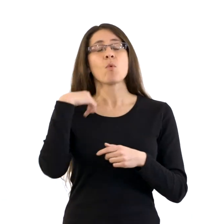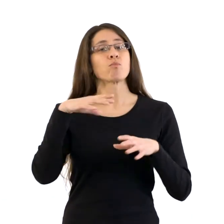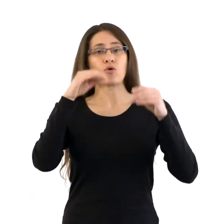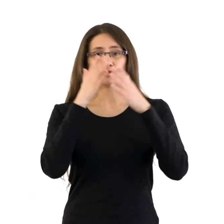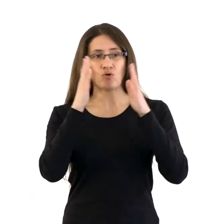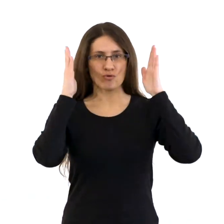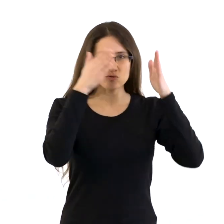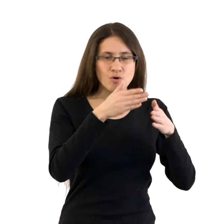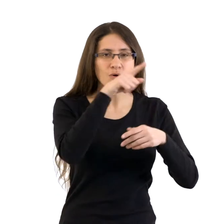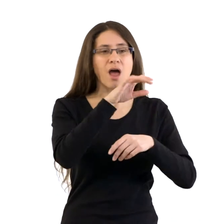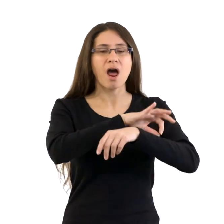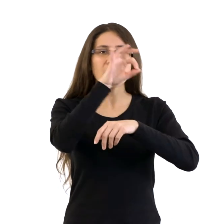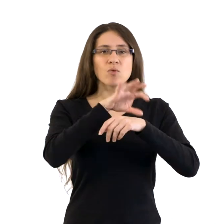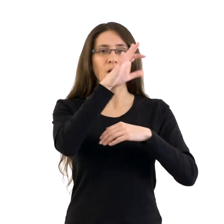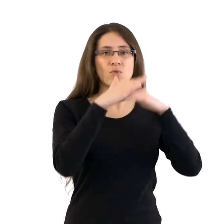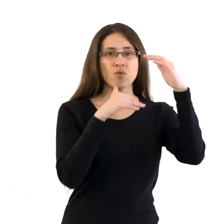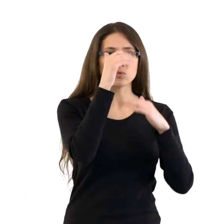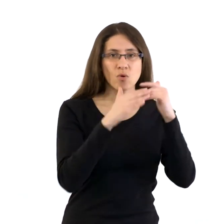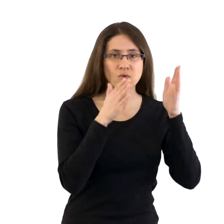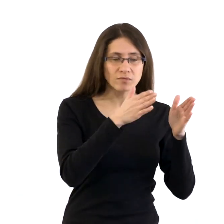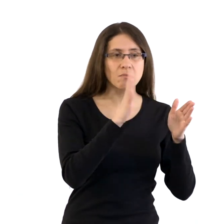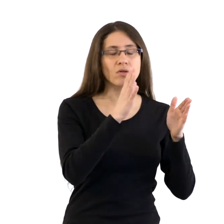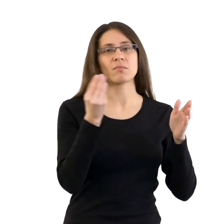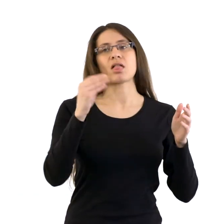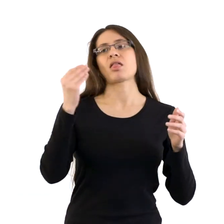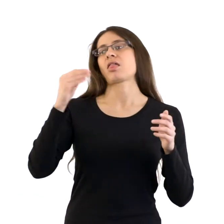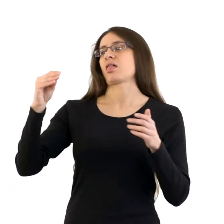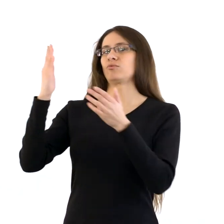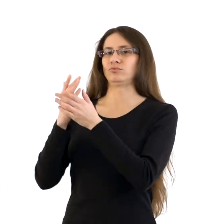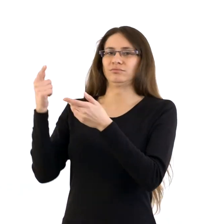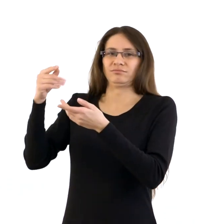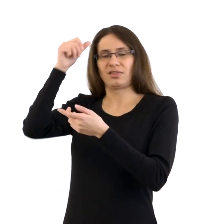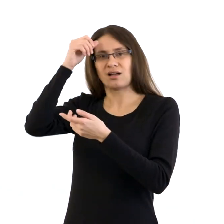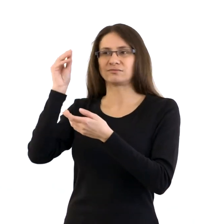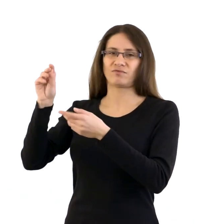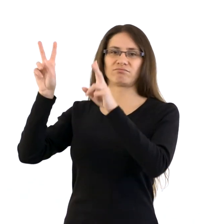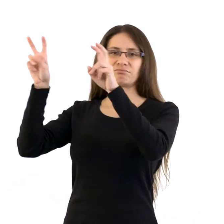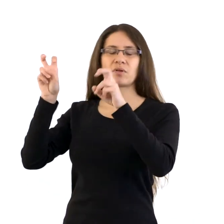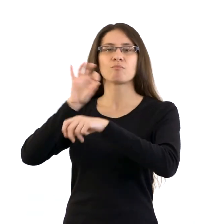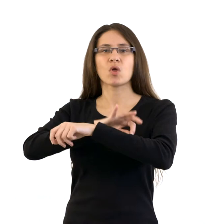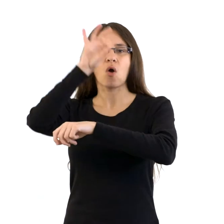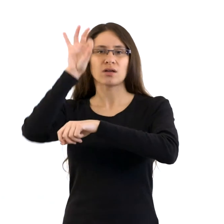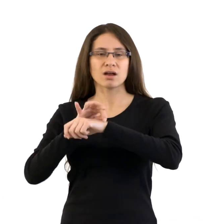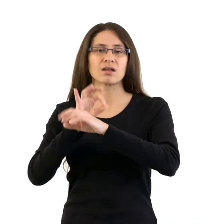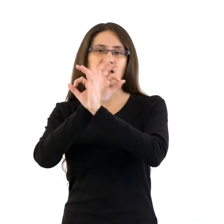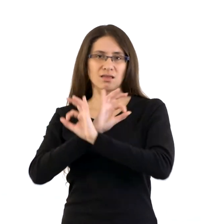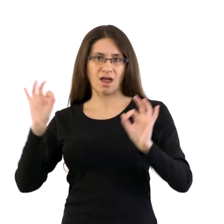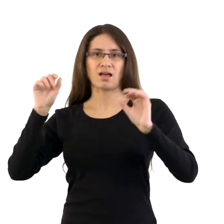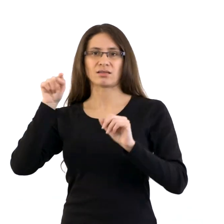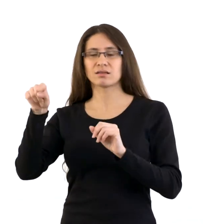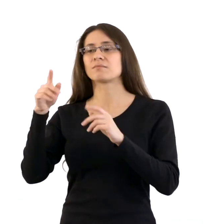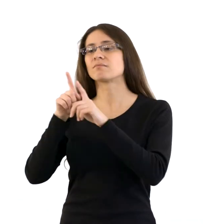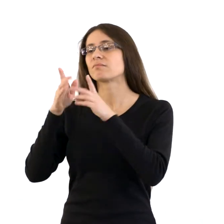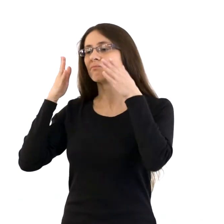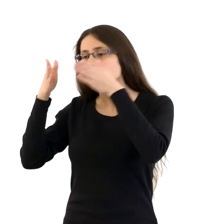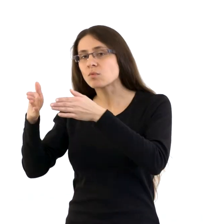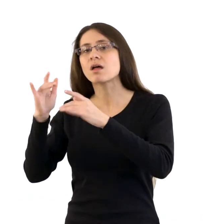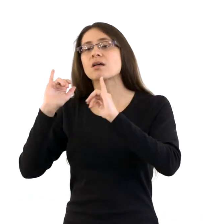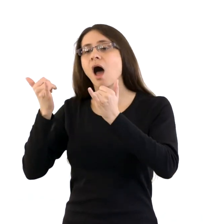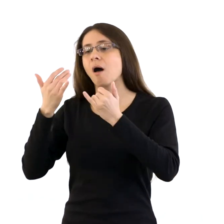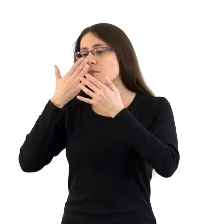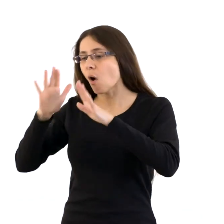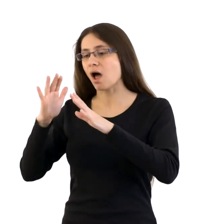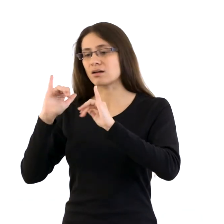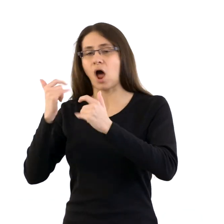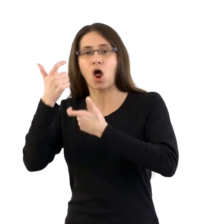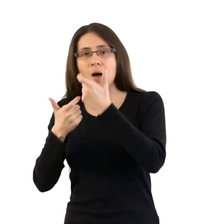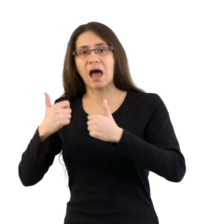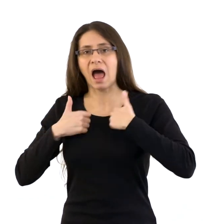i początkowo odnosiła się do projektowania architektonicznego, ale rozszerzyła się na inne dziedziny projektowania jako kierunek i sposób myślenia,